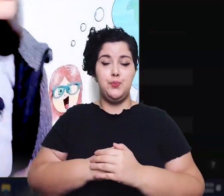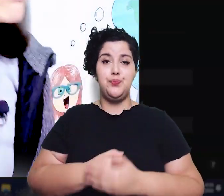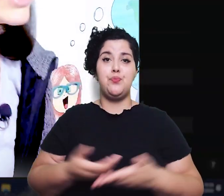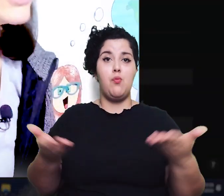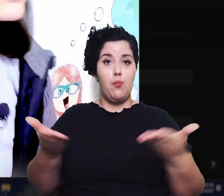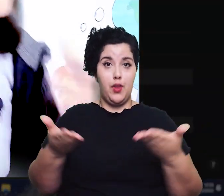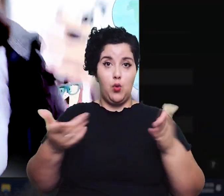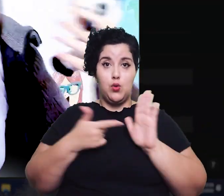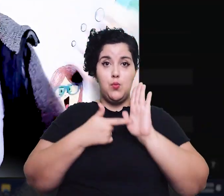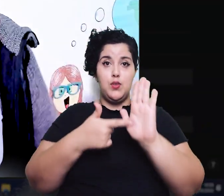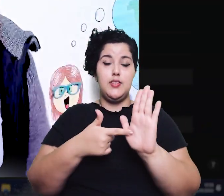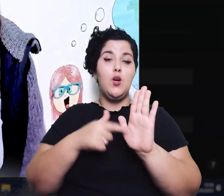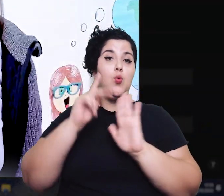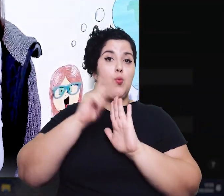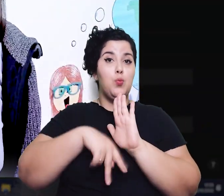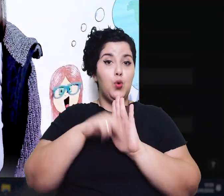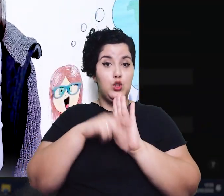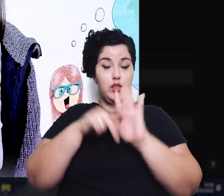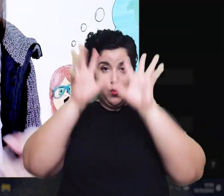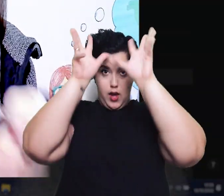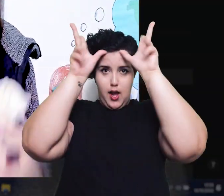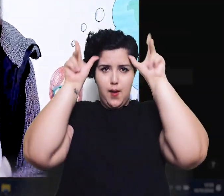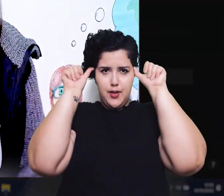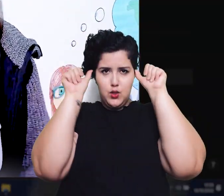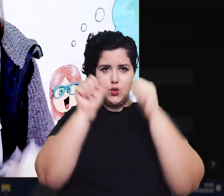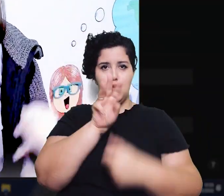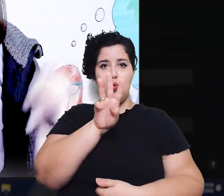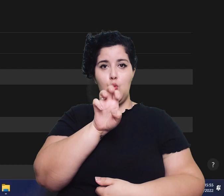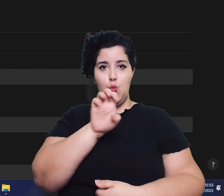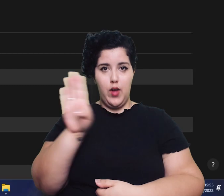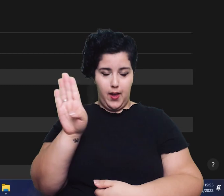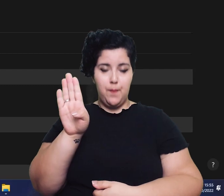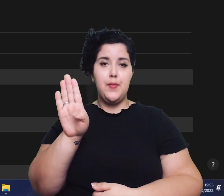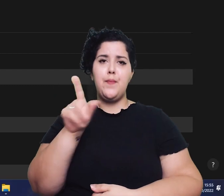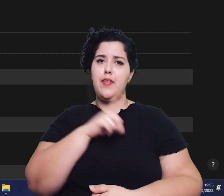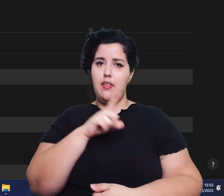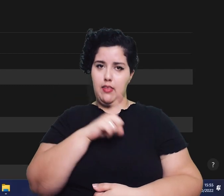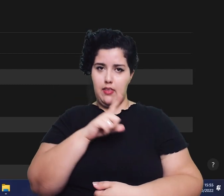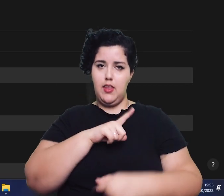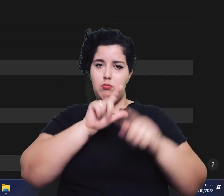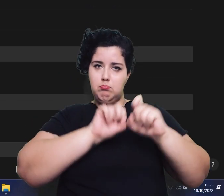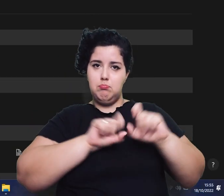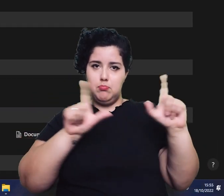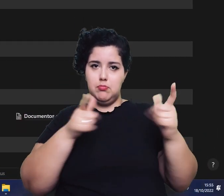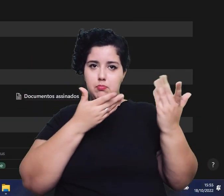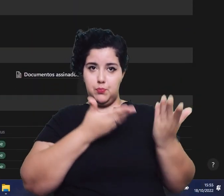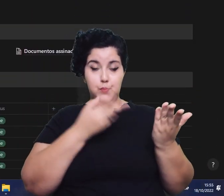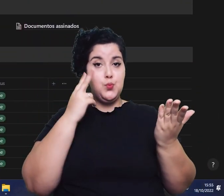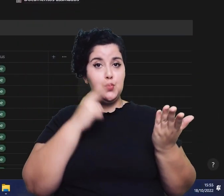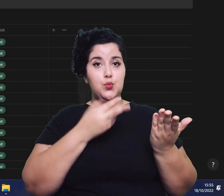estou aqui novamente com aquele nosso projetinho do Amazônia Web. Ele está aqui, todo bonitinho, abertinho, vamos lá